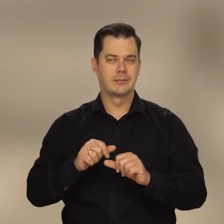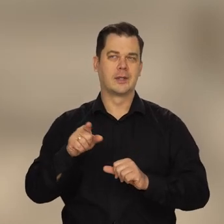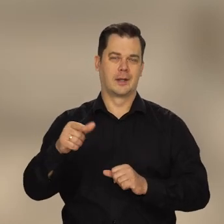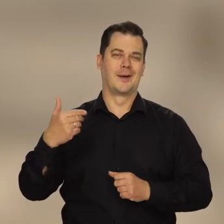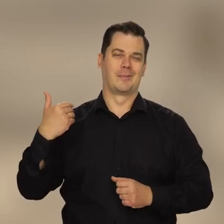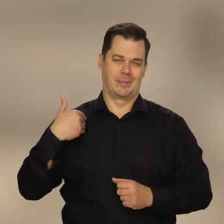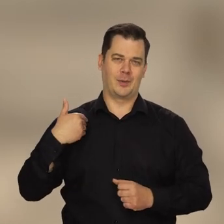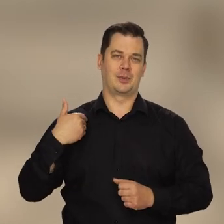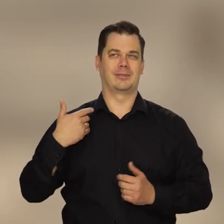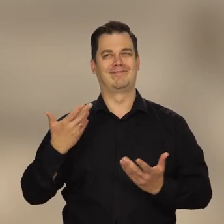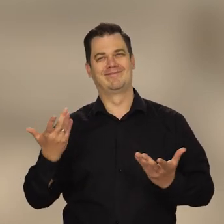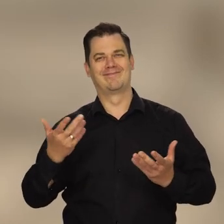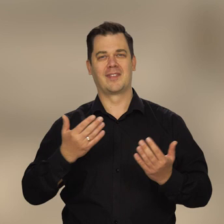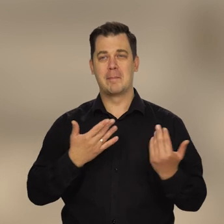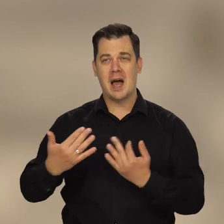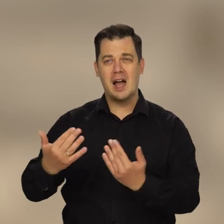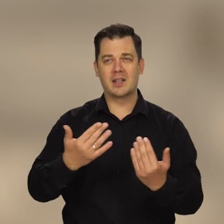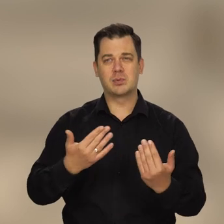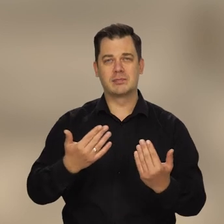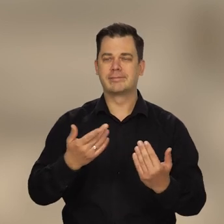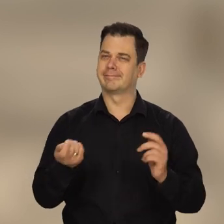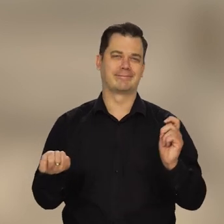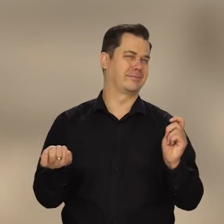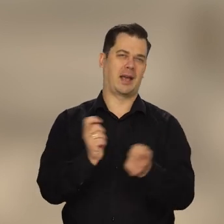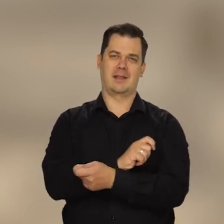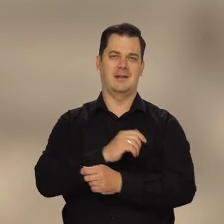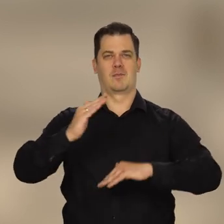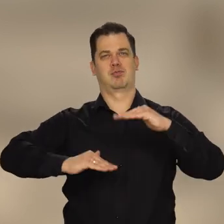I wówczas zadecydowano też o jego przebudowie